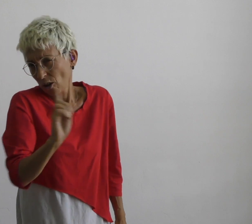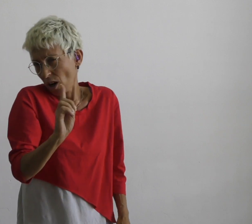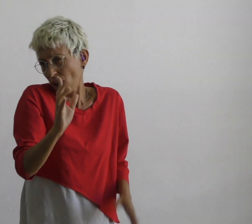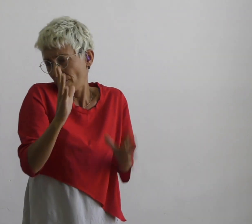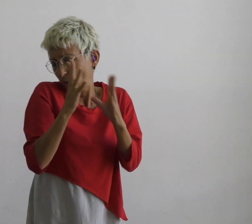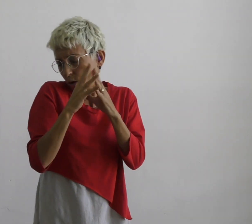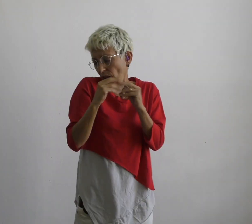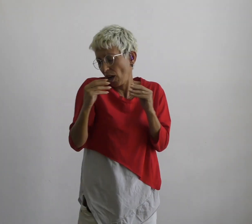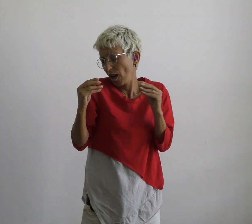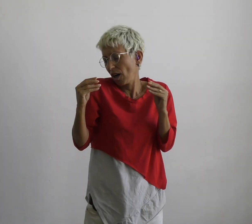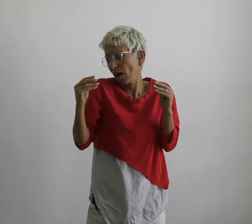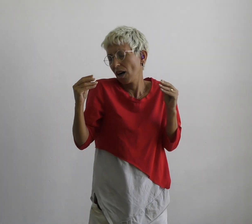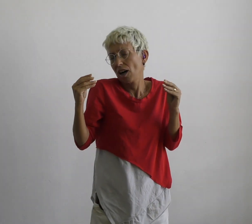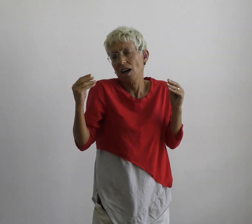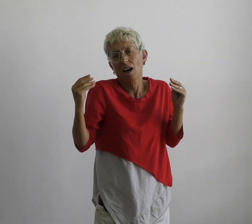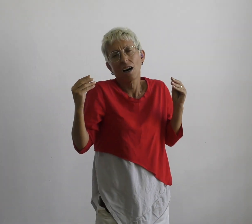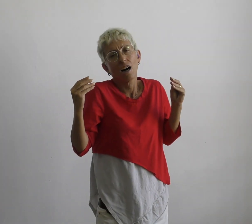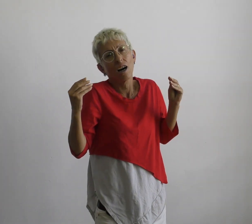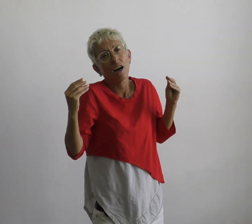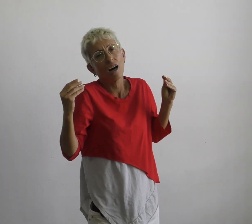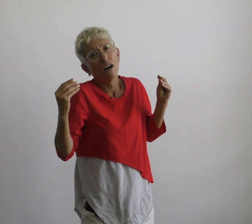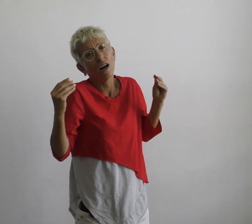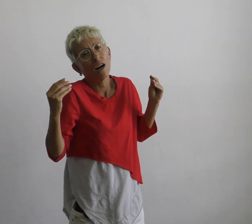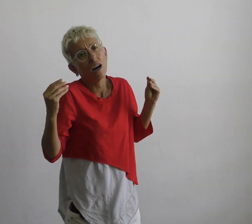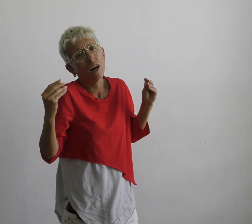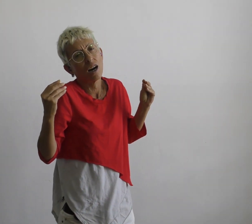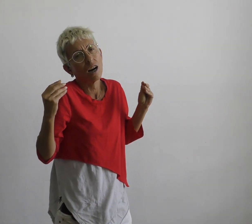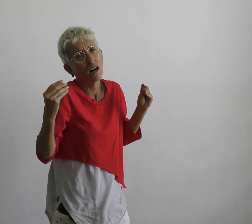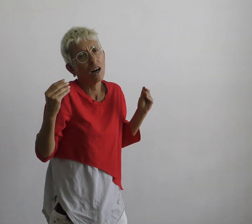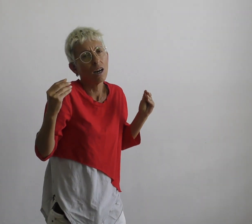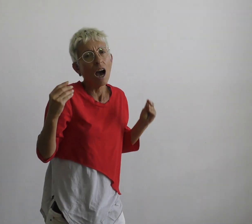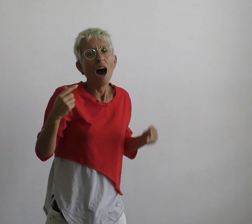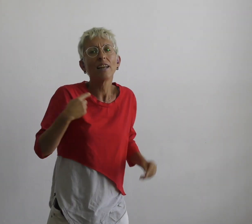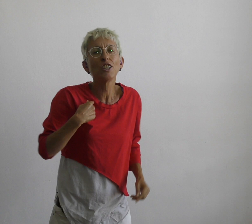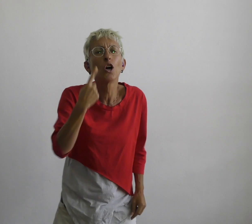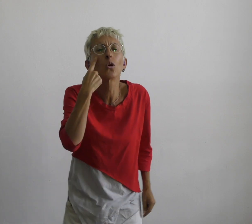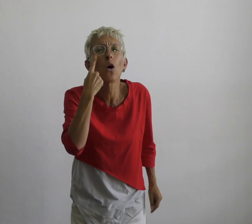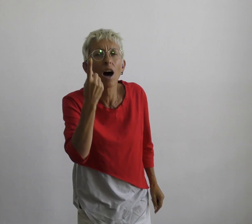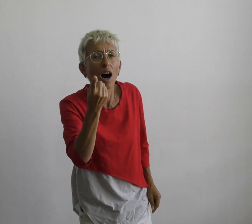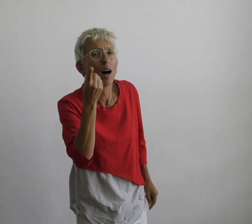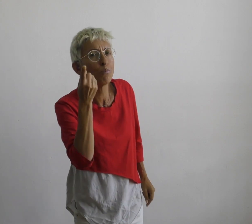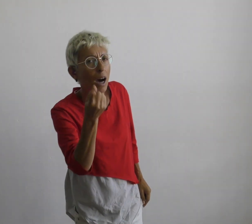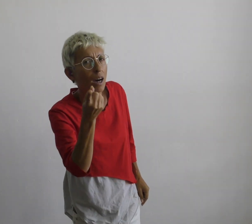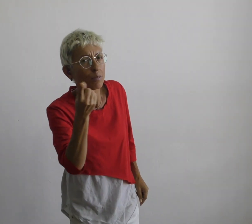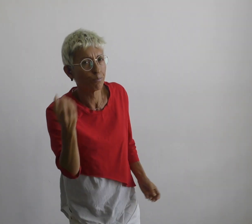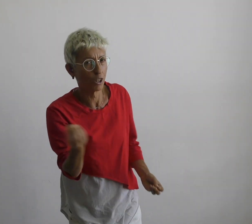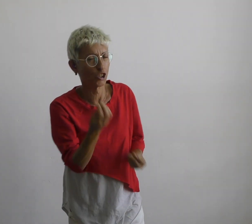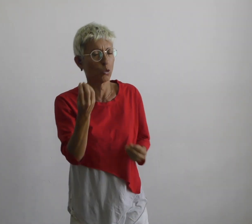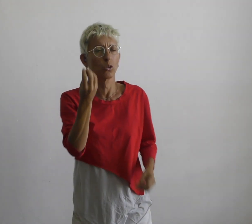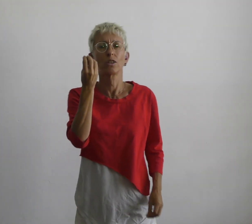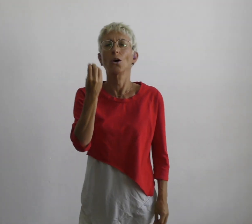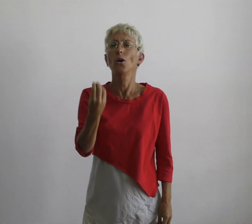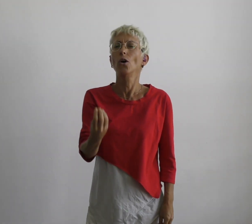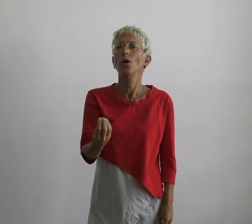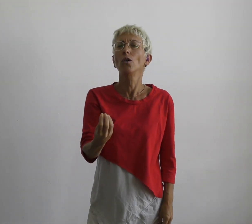את לא אבודה אני רואה בך משהו טוב